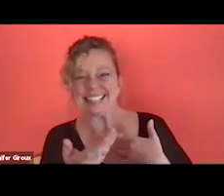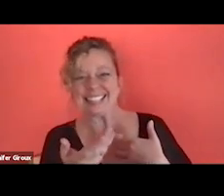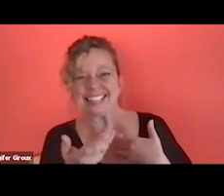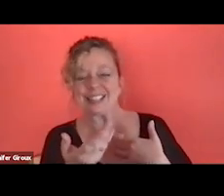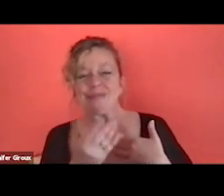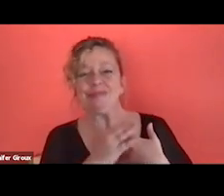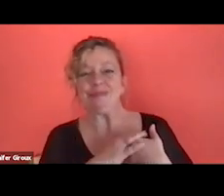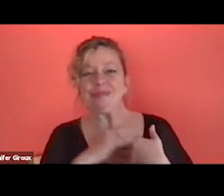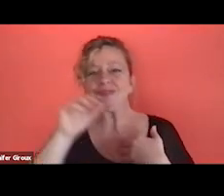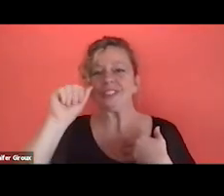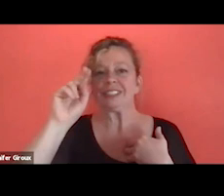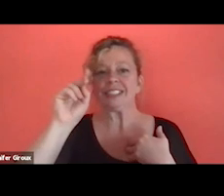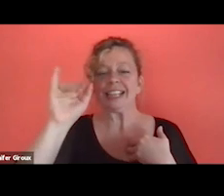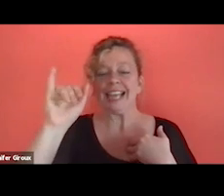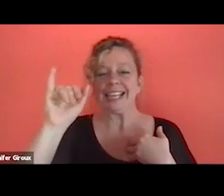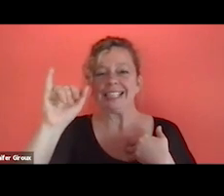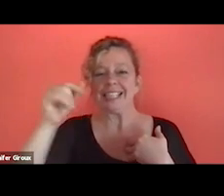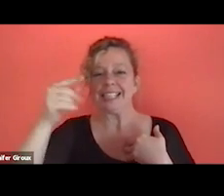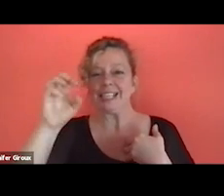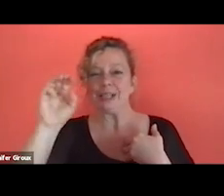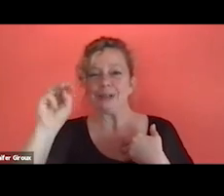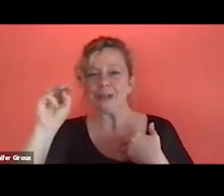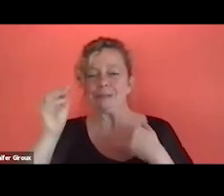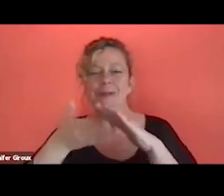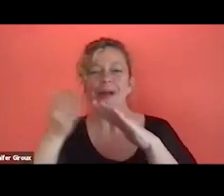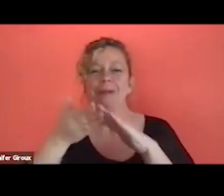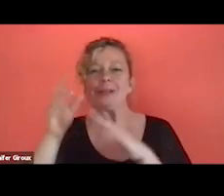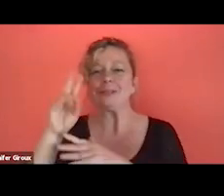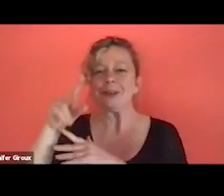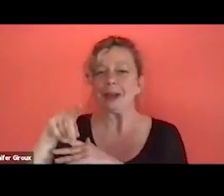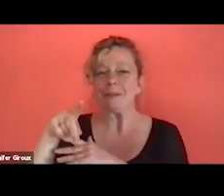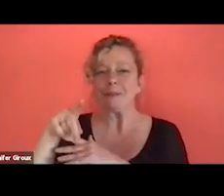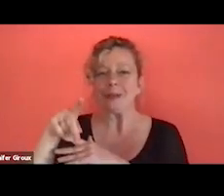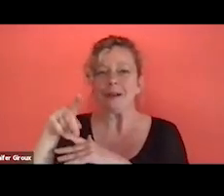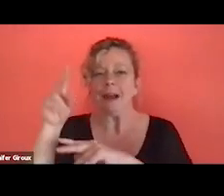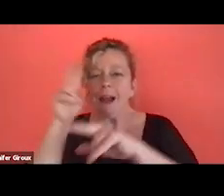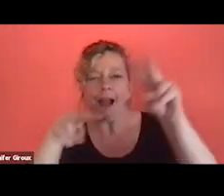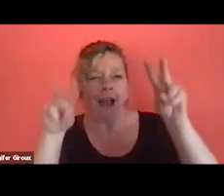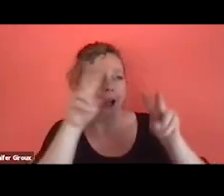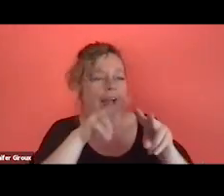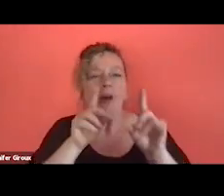Y Andy Grim, nuestro vicepresidente de operaciones, literalmente peinó la tierra, haciendo pedidos a nivel internacional